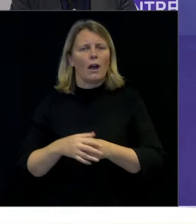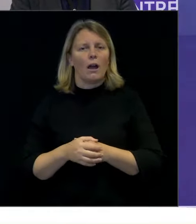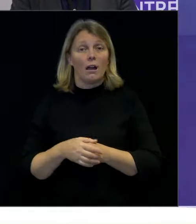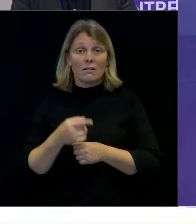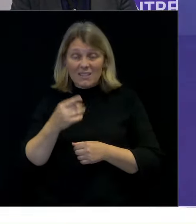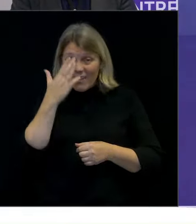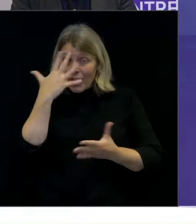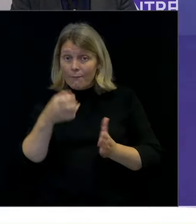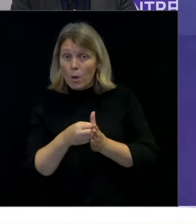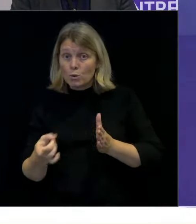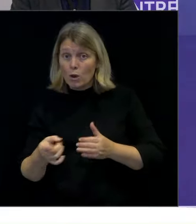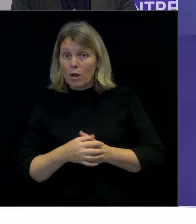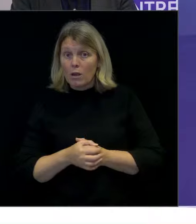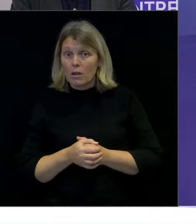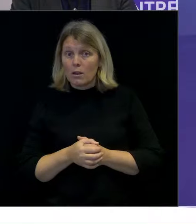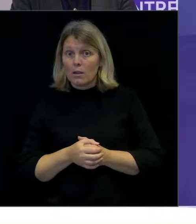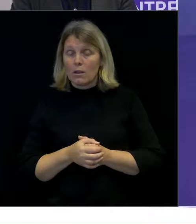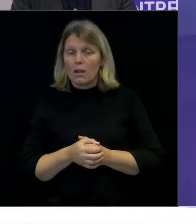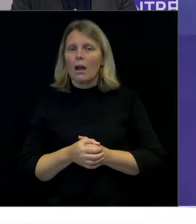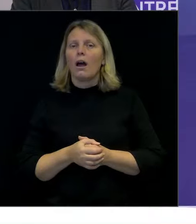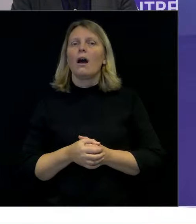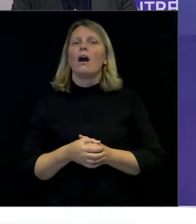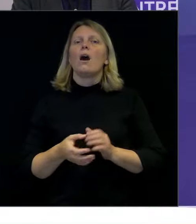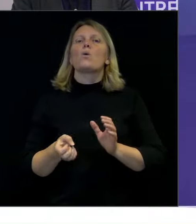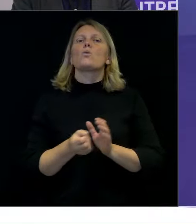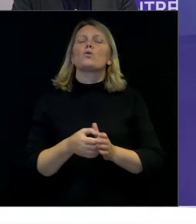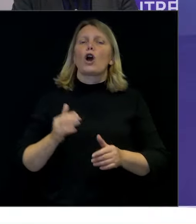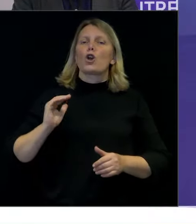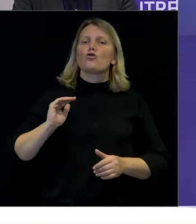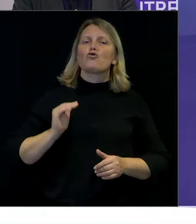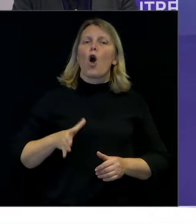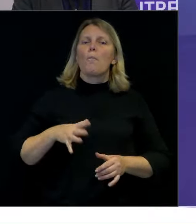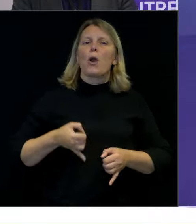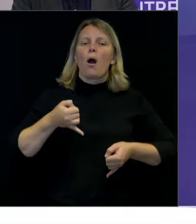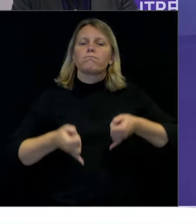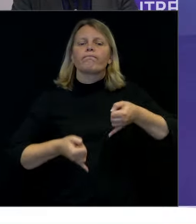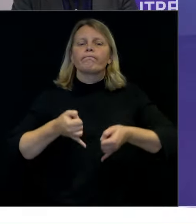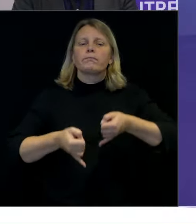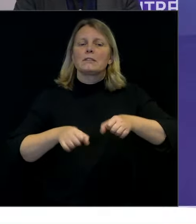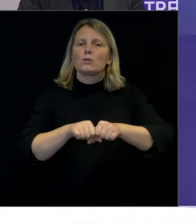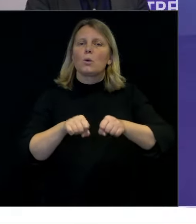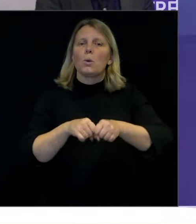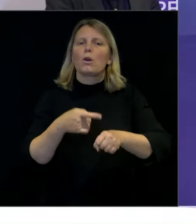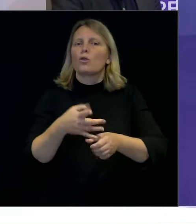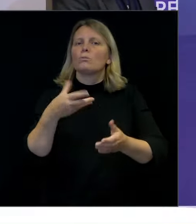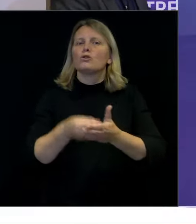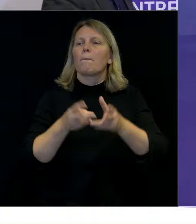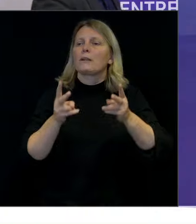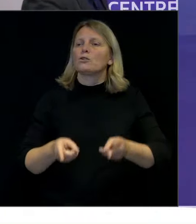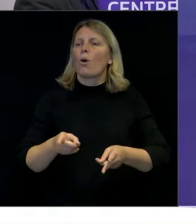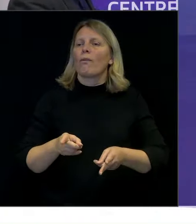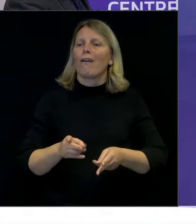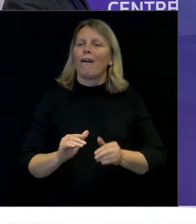när de var i USA märkte de att pedalhöjaren sålde som bara den, för det var damer med högklackat som köpte den